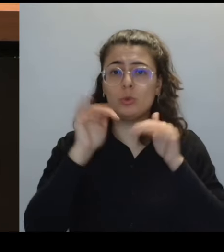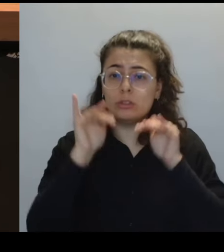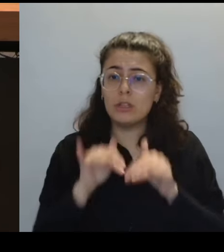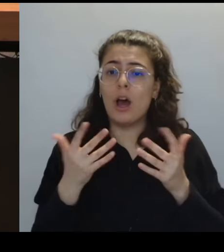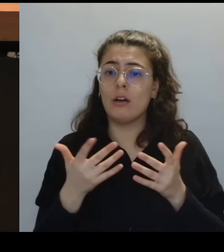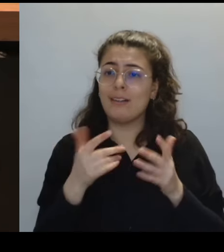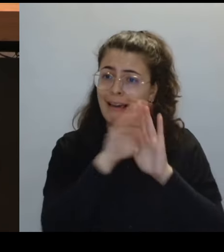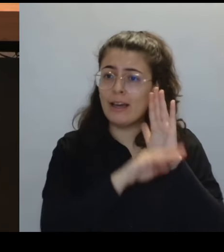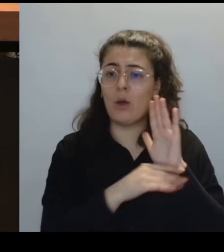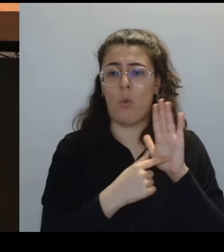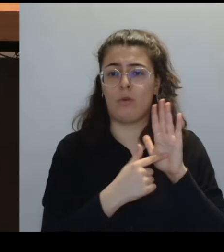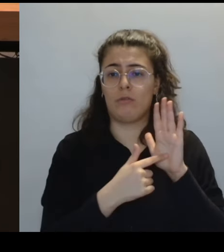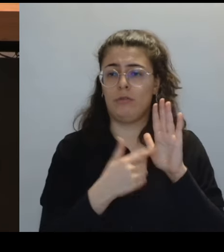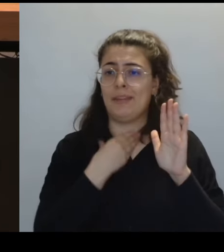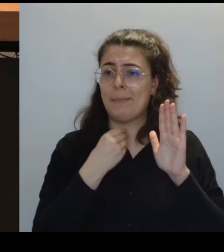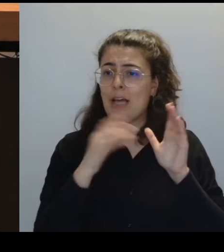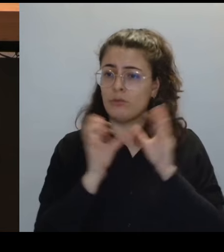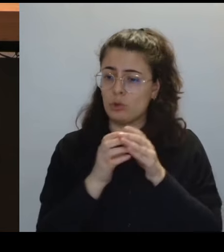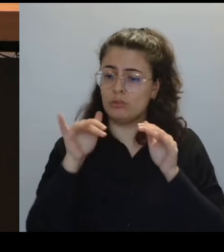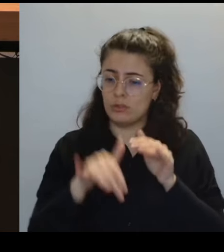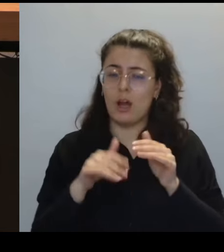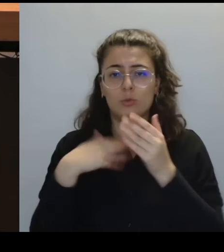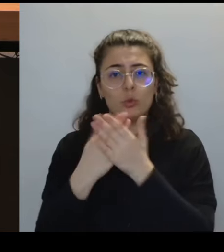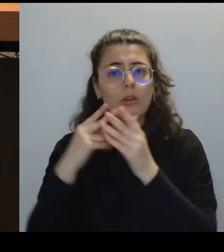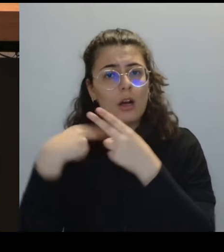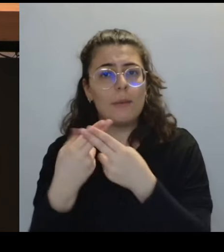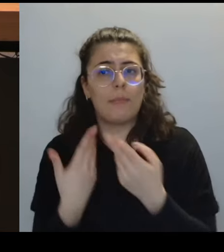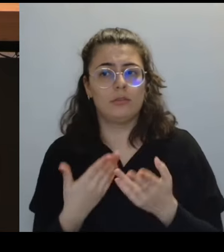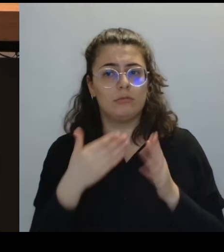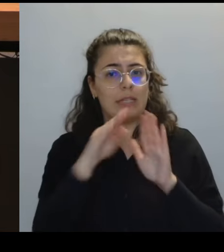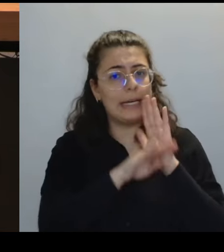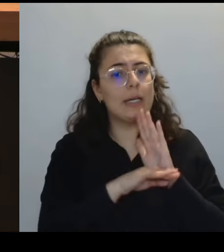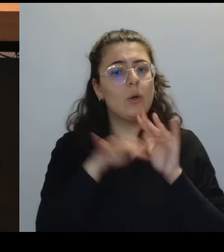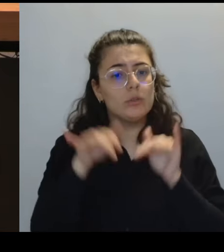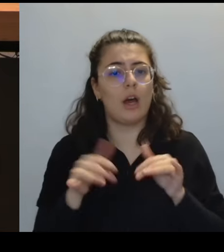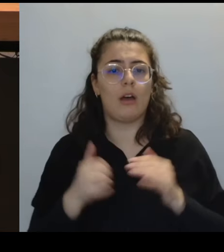getroffen hat. Anscheinend war die Koalition wieder zu schnell und hat bereits